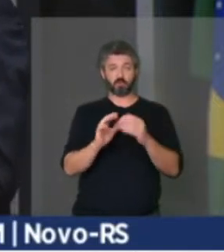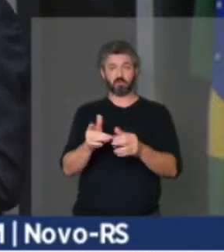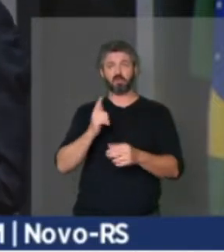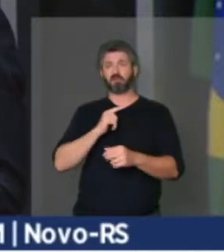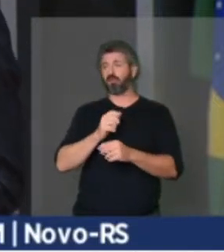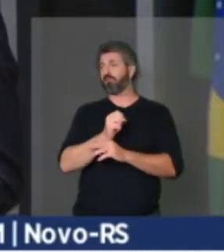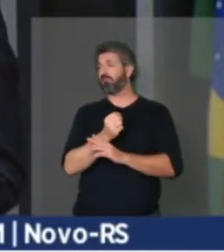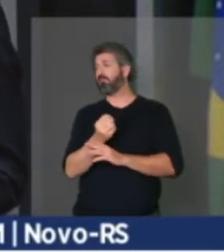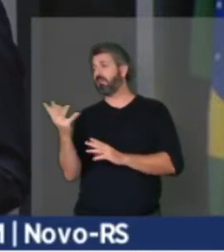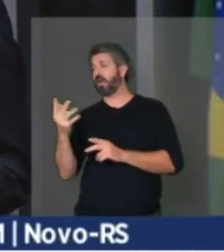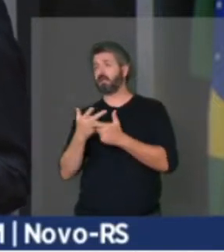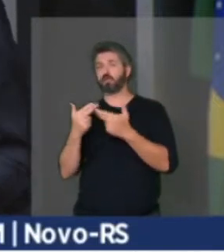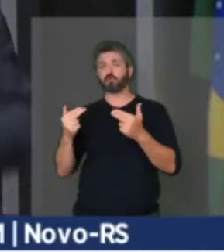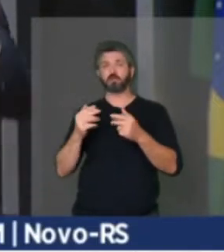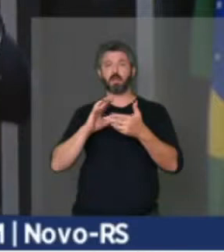PRECISAM SER DISCUTIDAS AQUI NESSE-- E APARENTEMENTE...